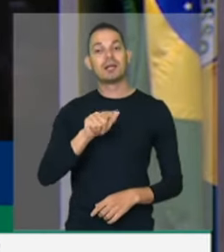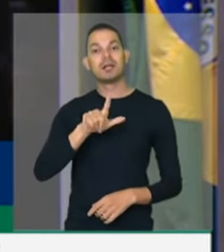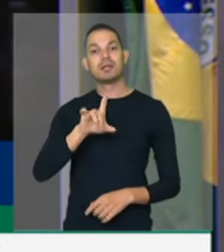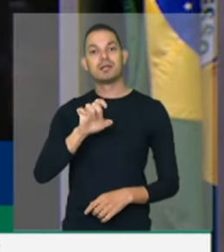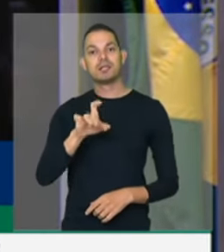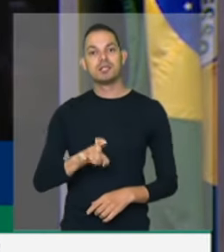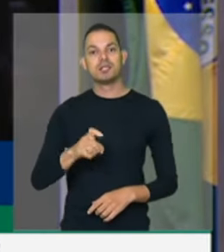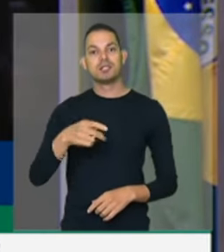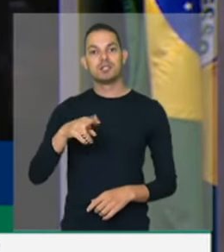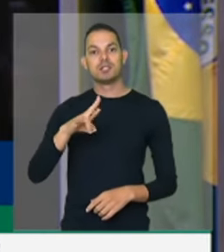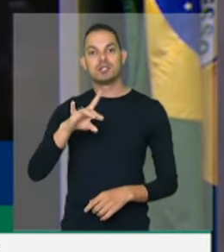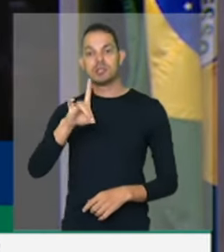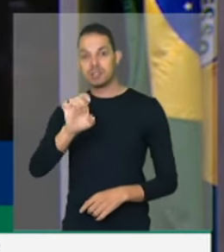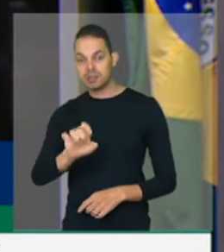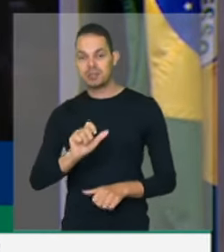TEXTO LIMITANDO A DEDUÇÃO AO